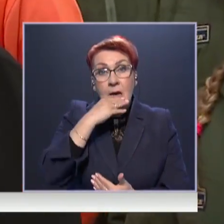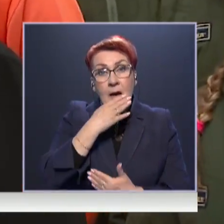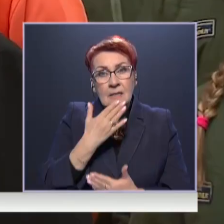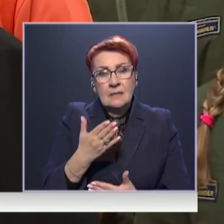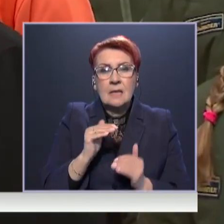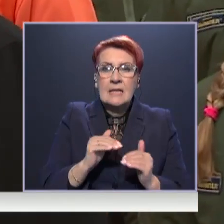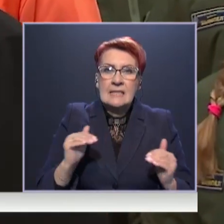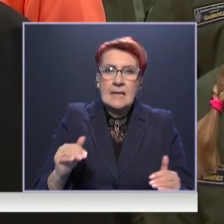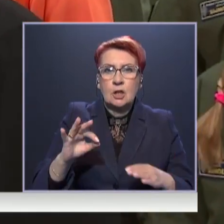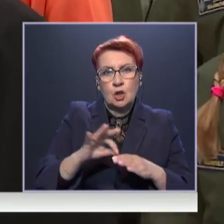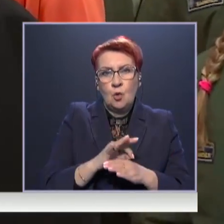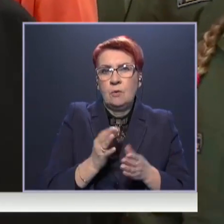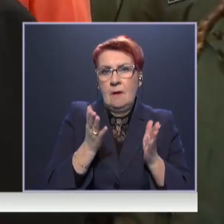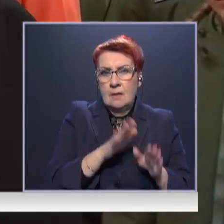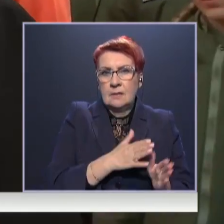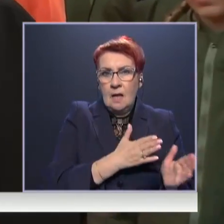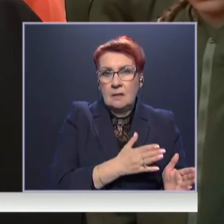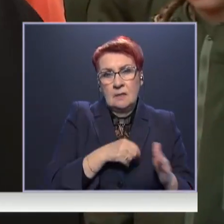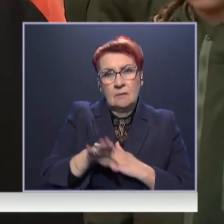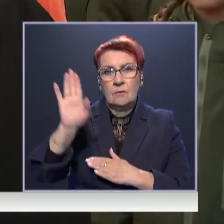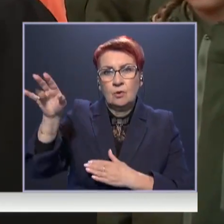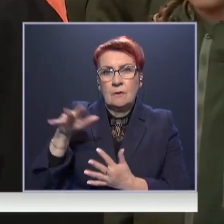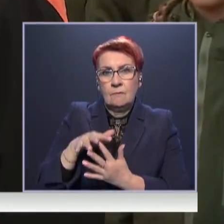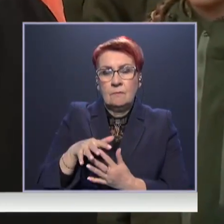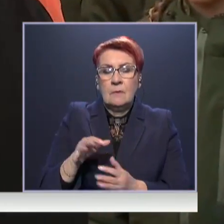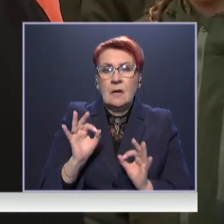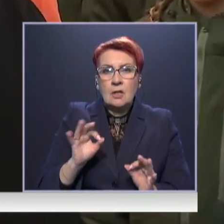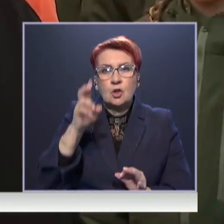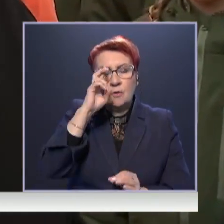мамы остались конечно государство делаете для того чтобы